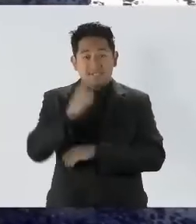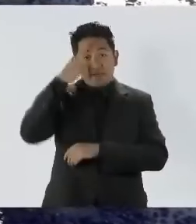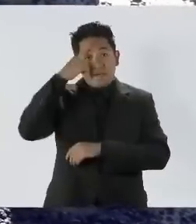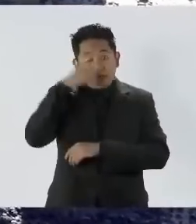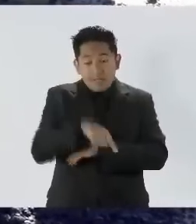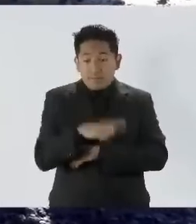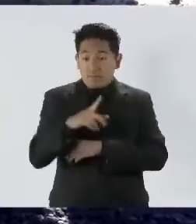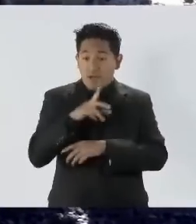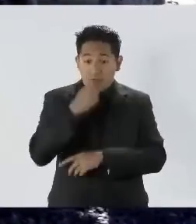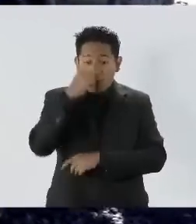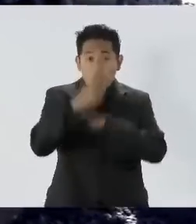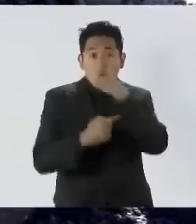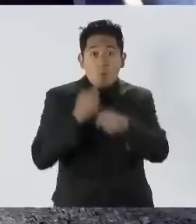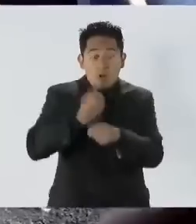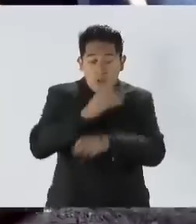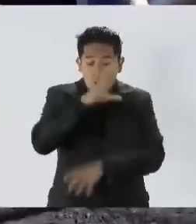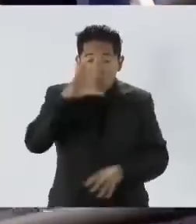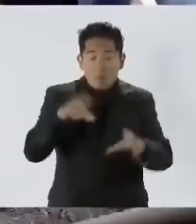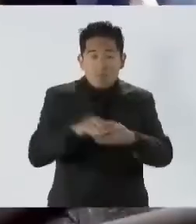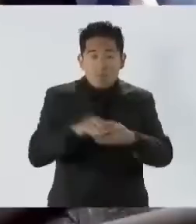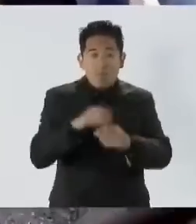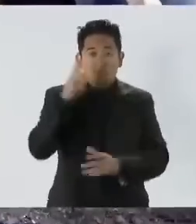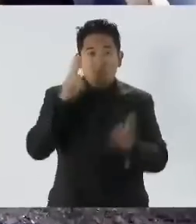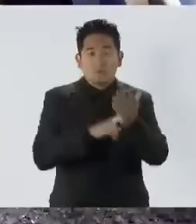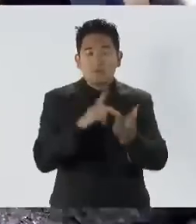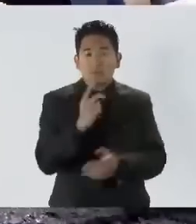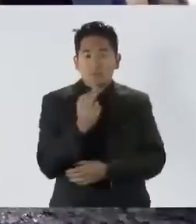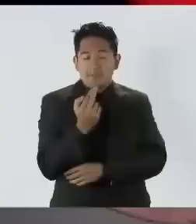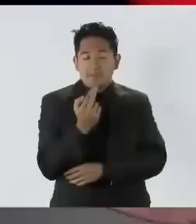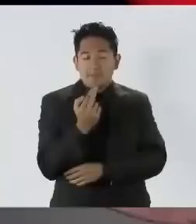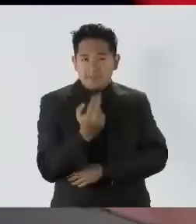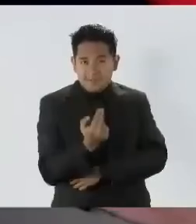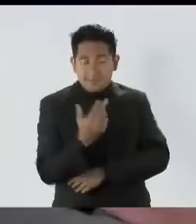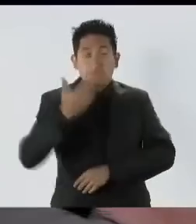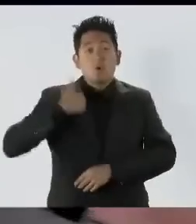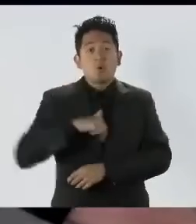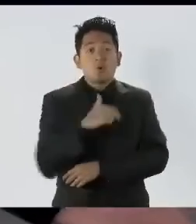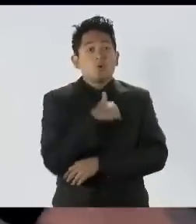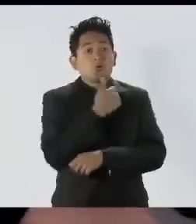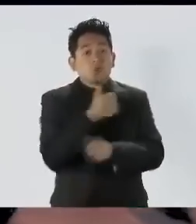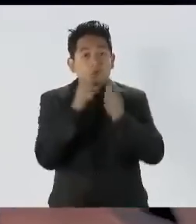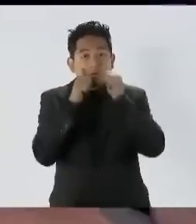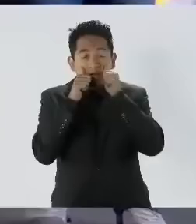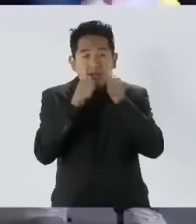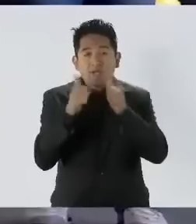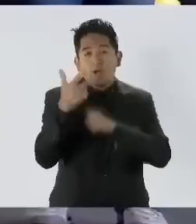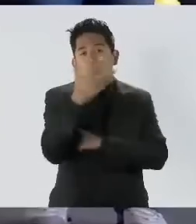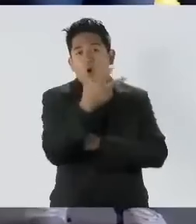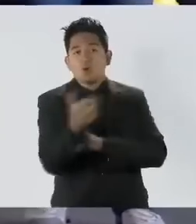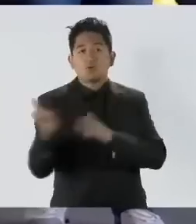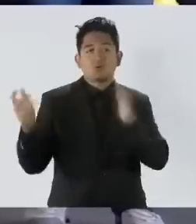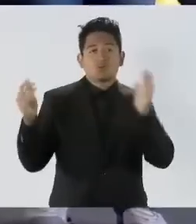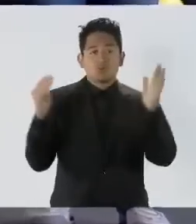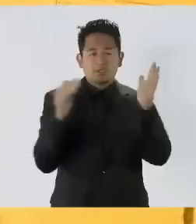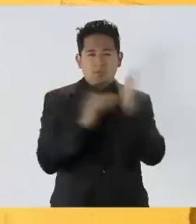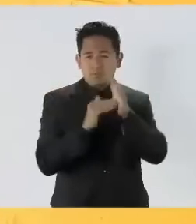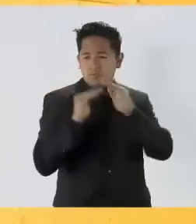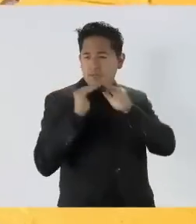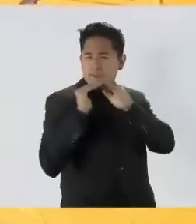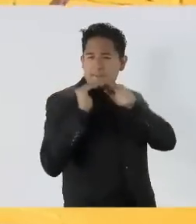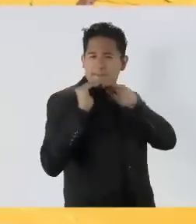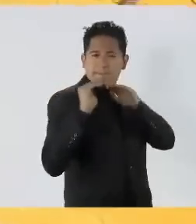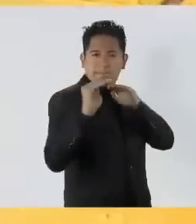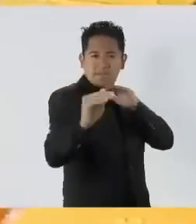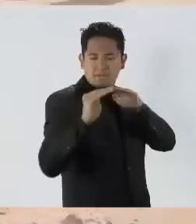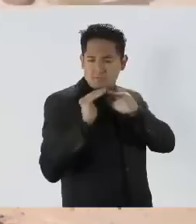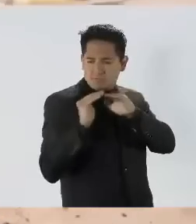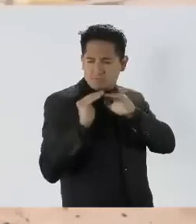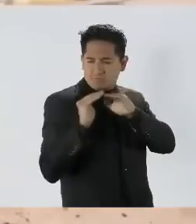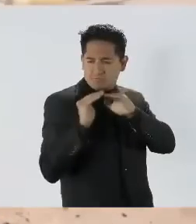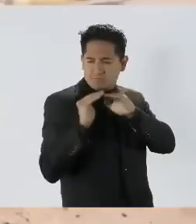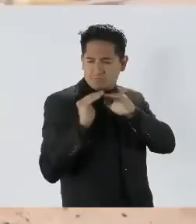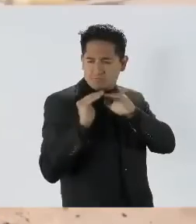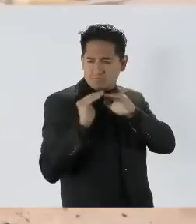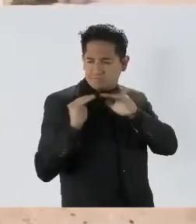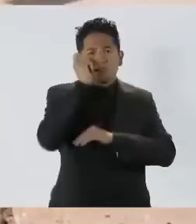avenidas de red primaria atenderemos 800000 Met cuad que equivale a atender 200000 vaches